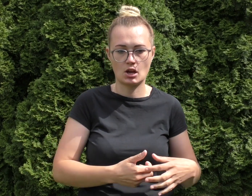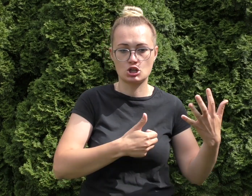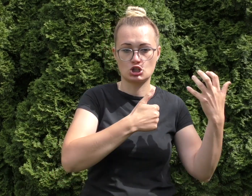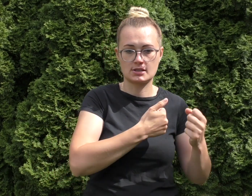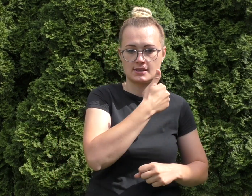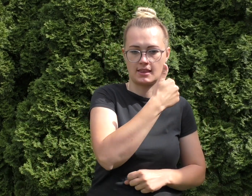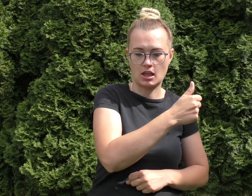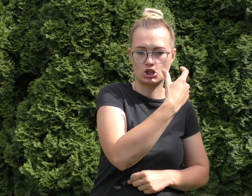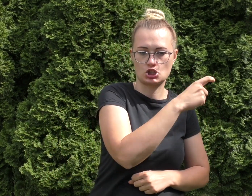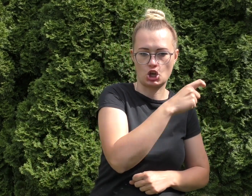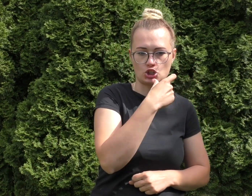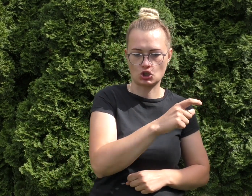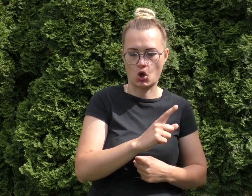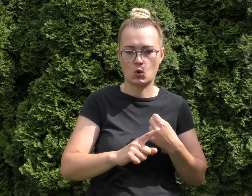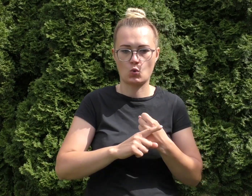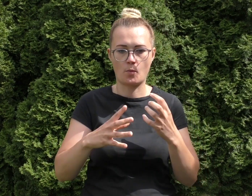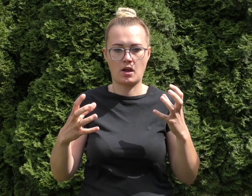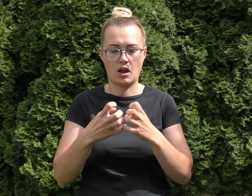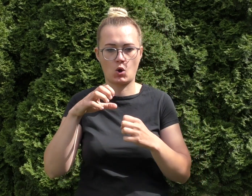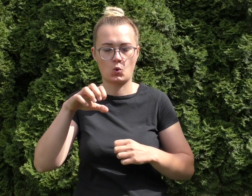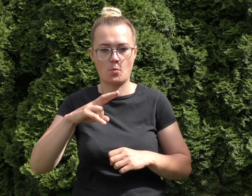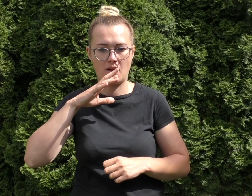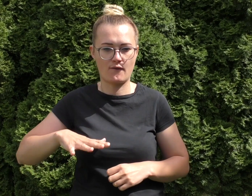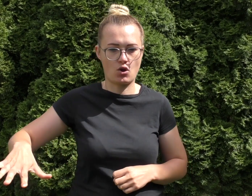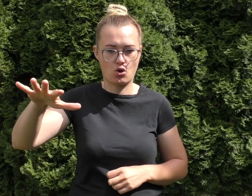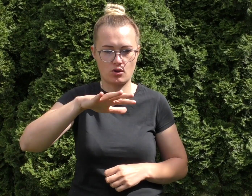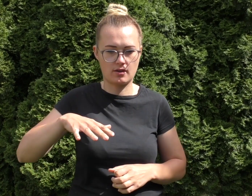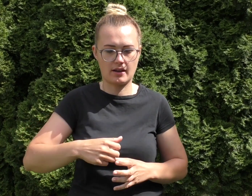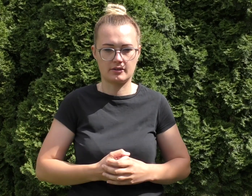601 100 100 – numer ratunkowy nad wodą